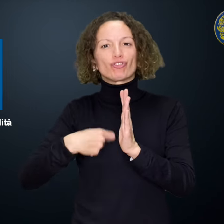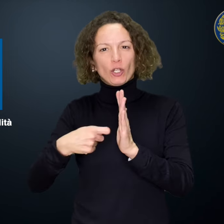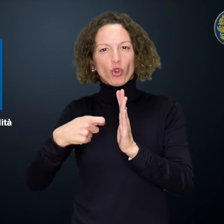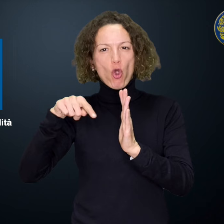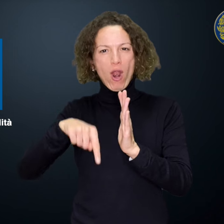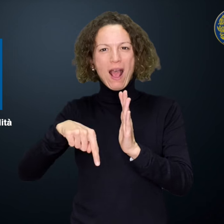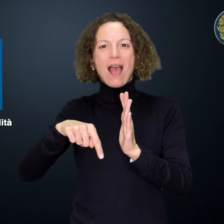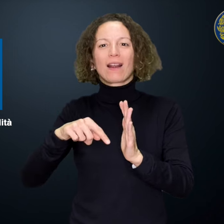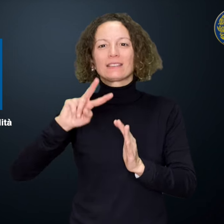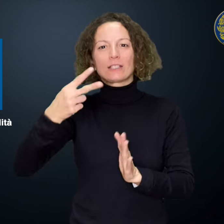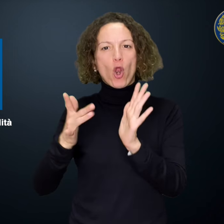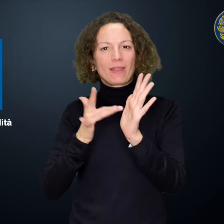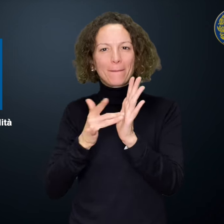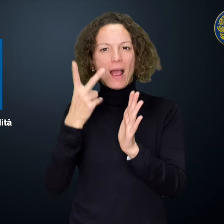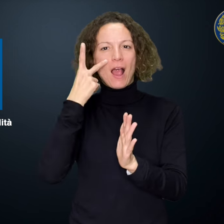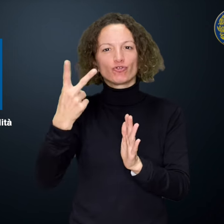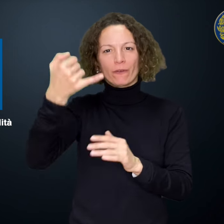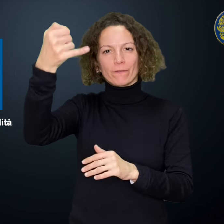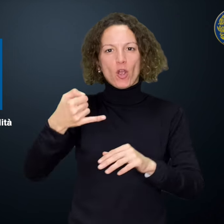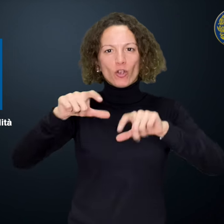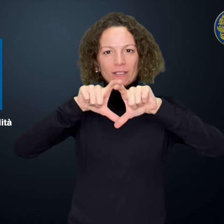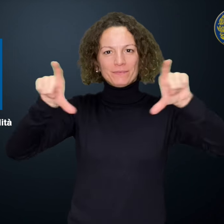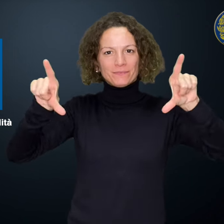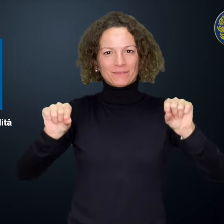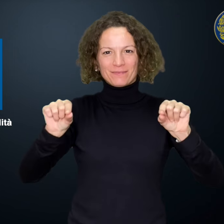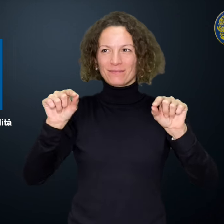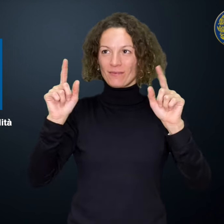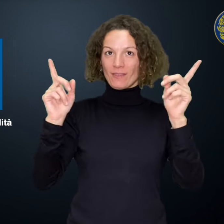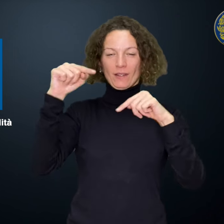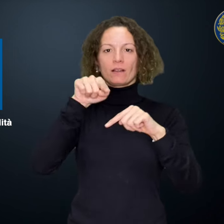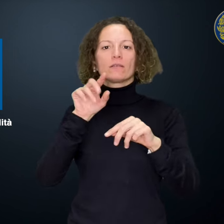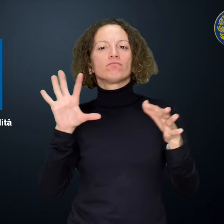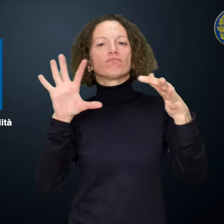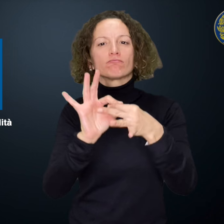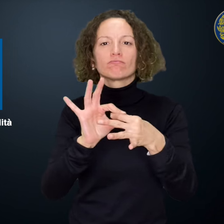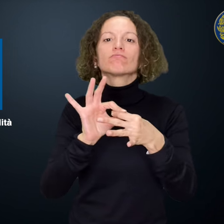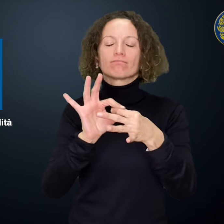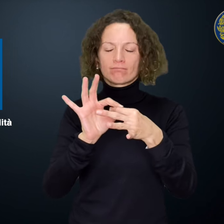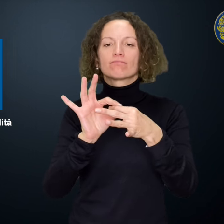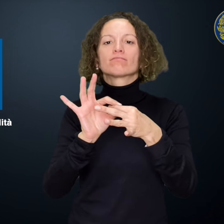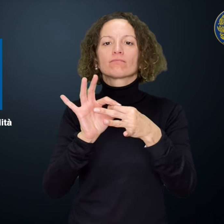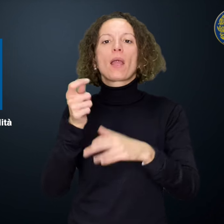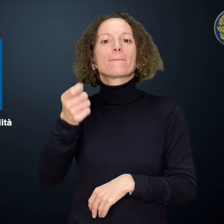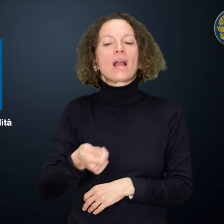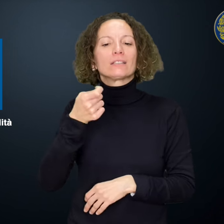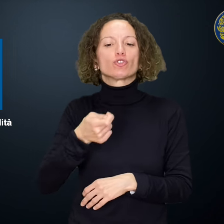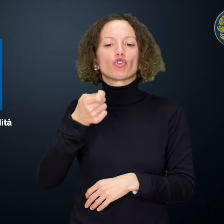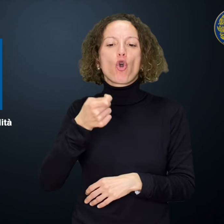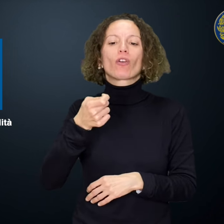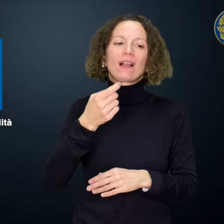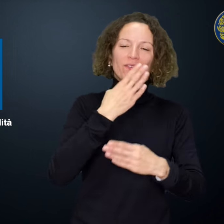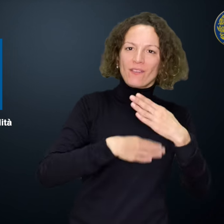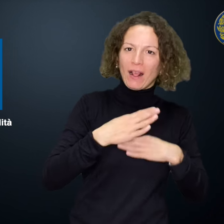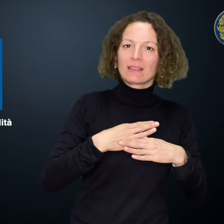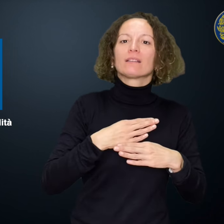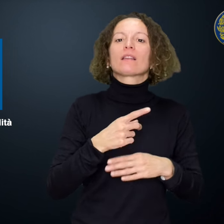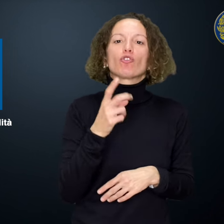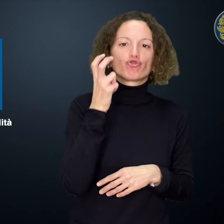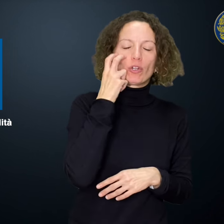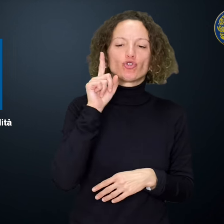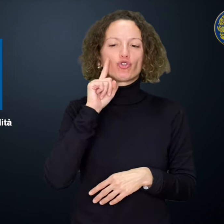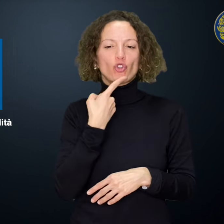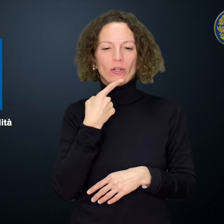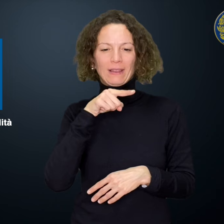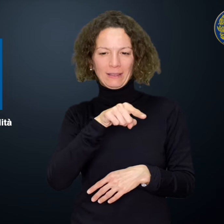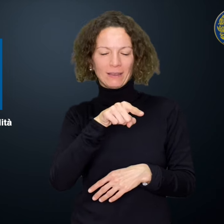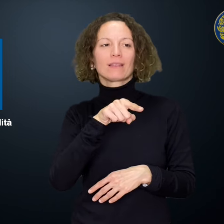Relativamente alle pensioni di invalidità/cecità/sordità, si coglie l'occasione della presente Circolare per comunicare che a dicembre 2023 scatta il primo aumento